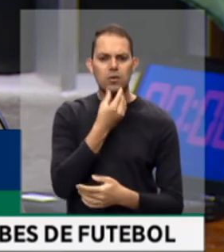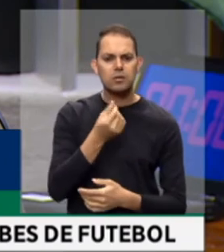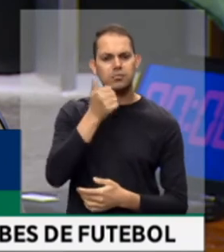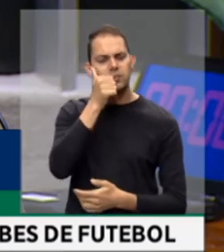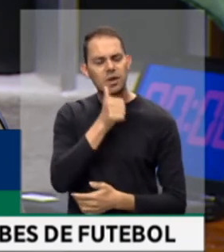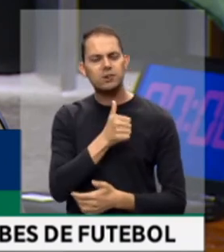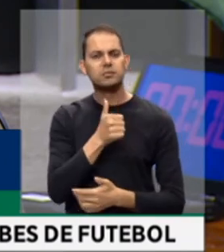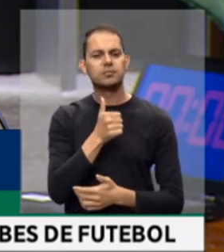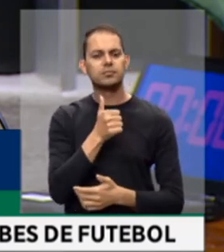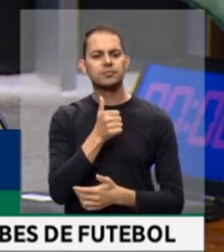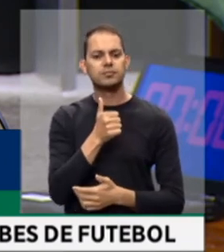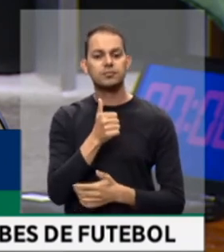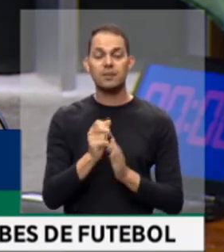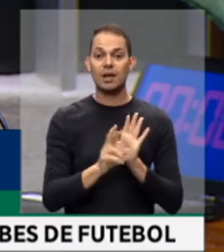OS IRMÃOS E IRMÃS COM MUITO RESPEITO. TODOS VOCÊ S...